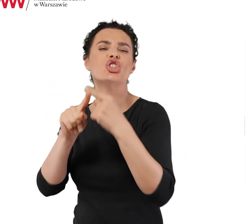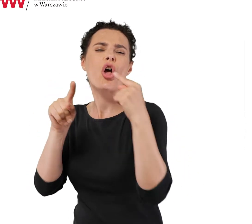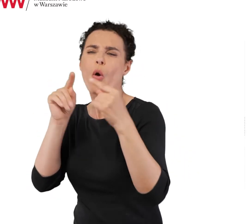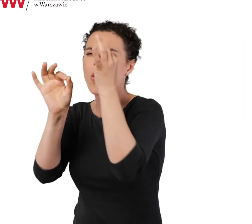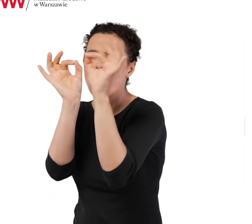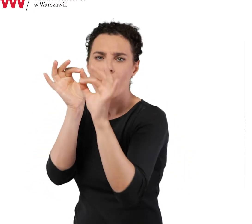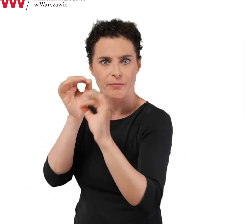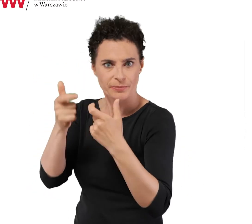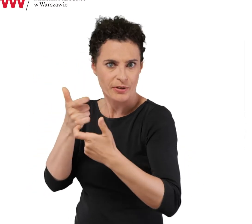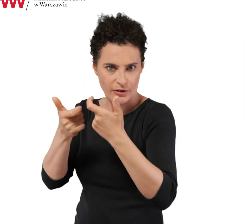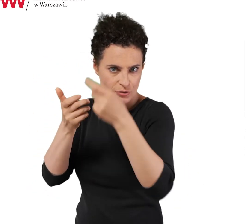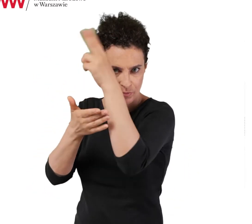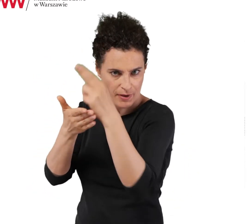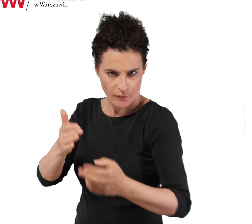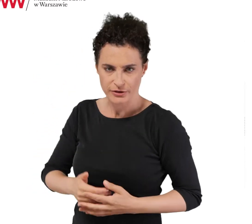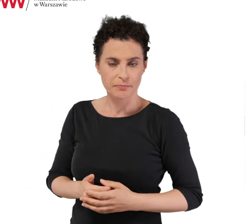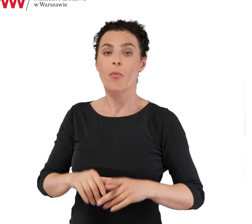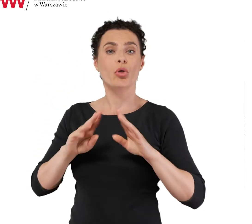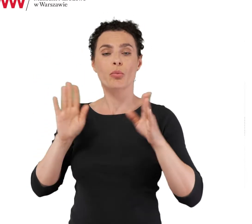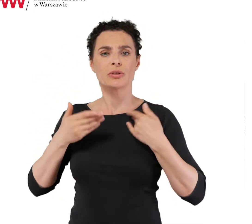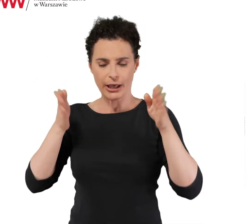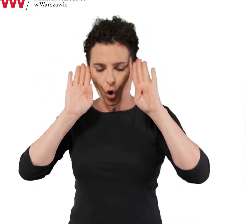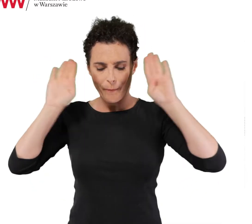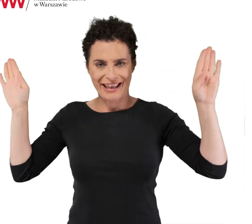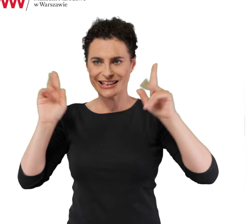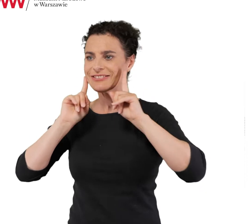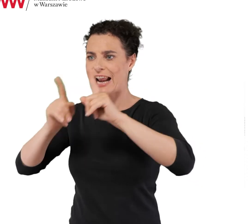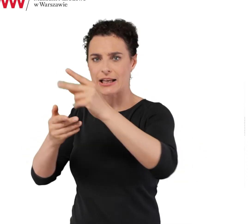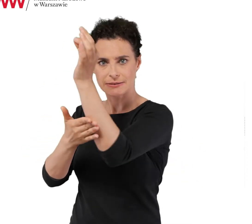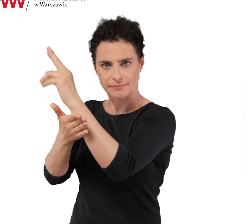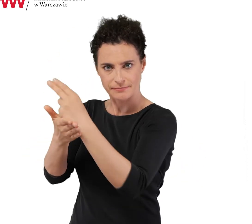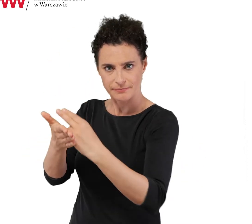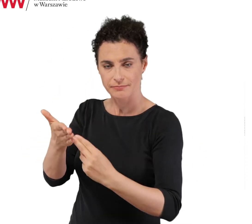Bezlitosny, "obiektywny" realizm ich prac